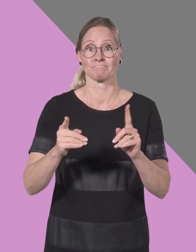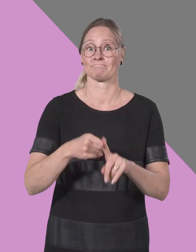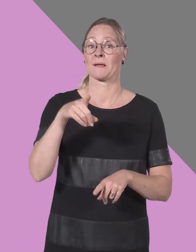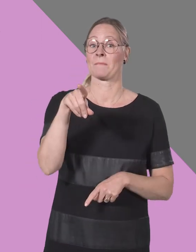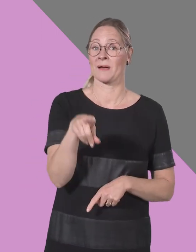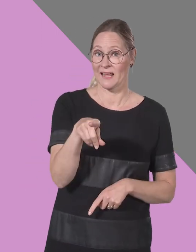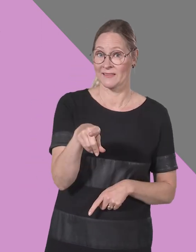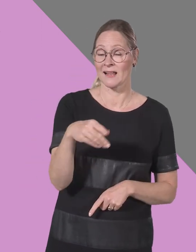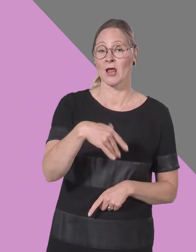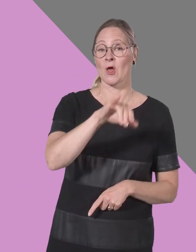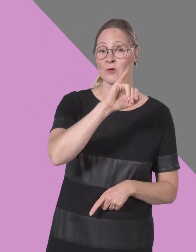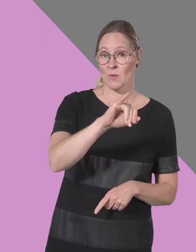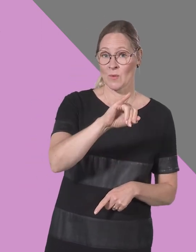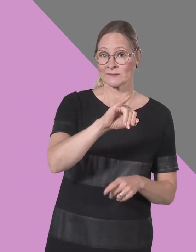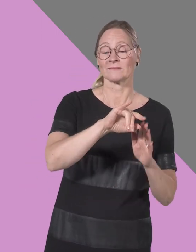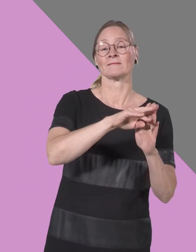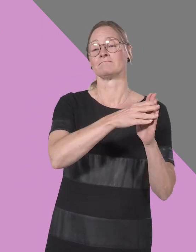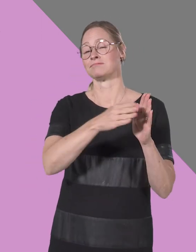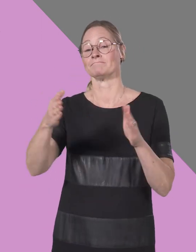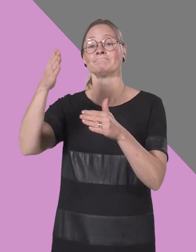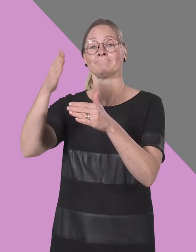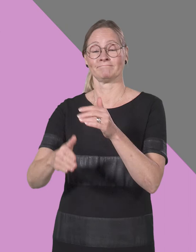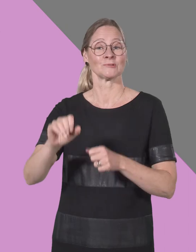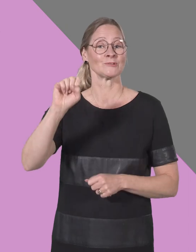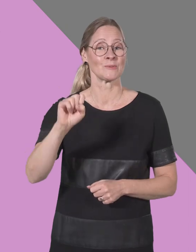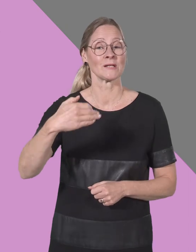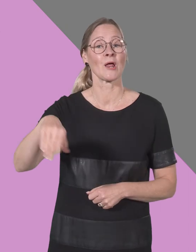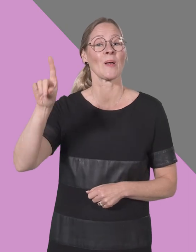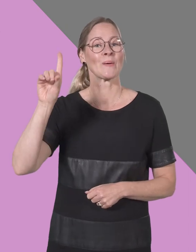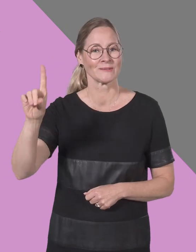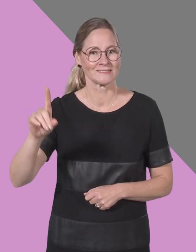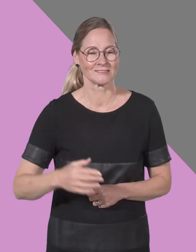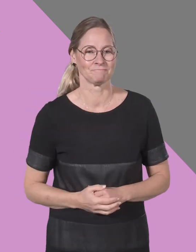alkaen perjantaina klo 18.00 ja päättyen sunnuntaina klo 13.00.